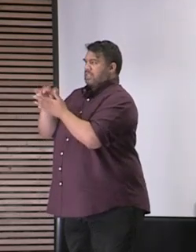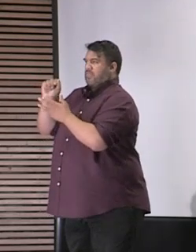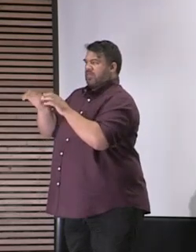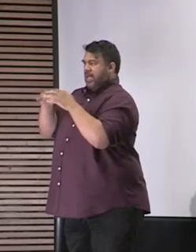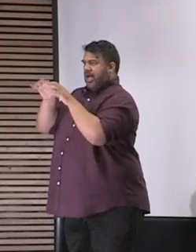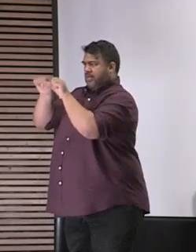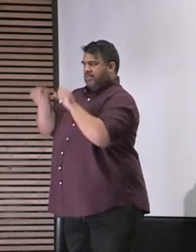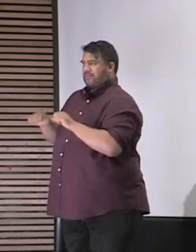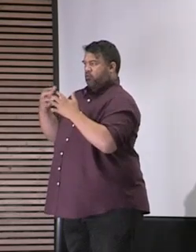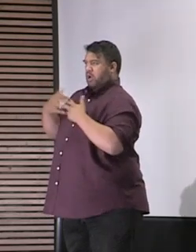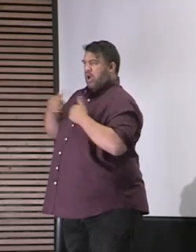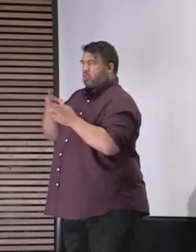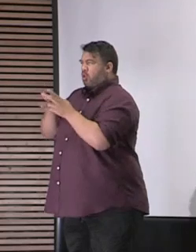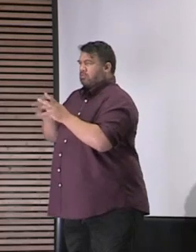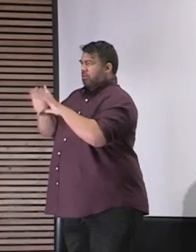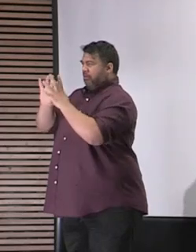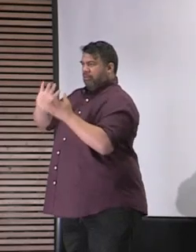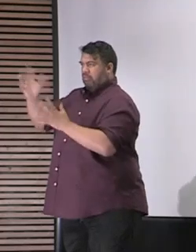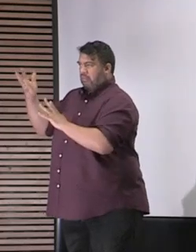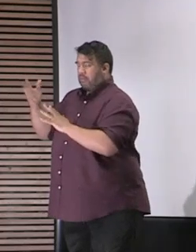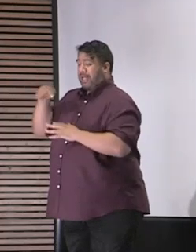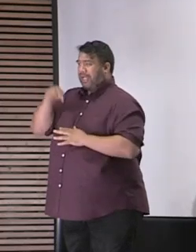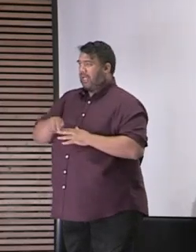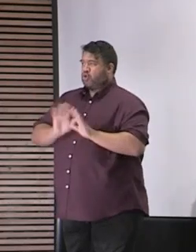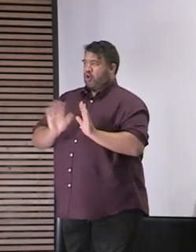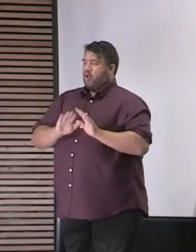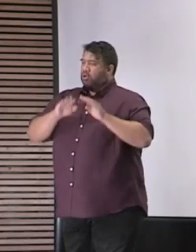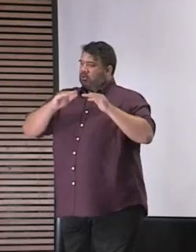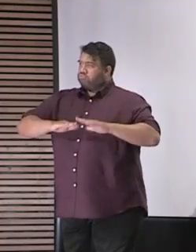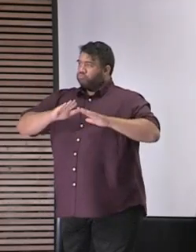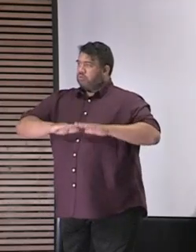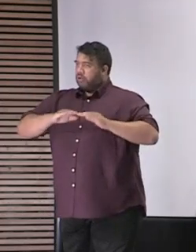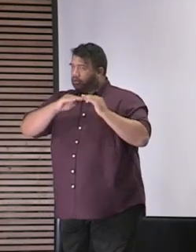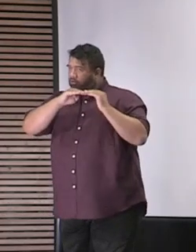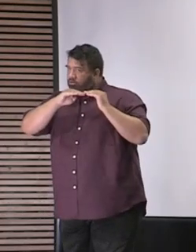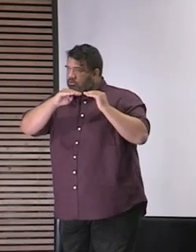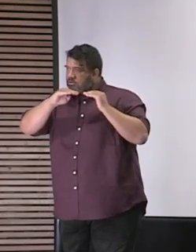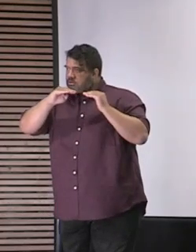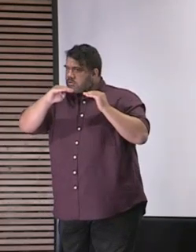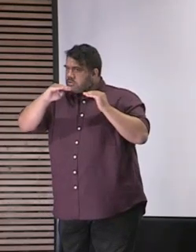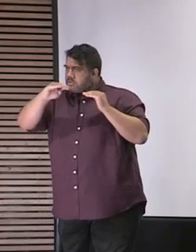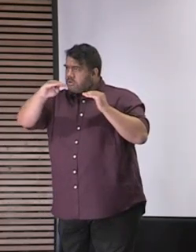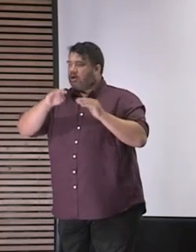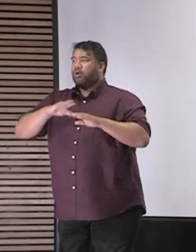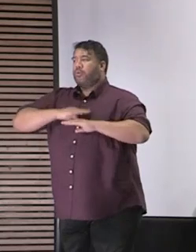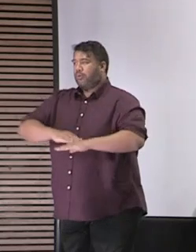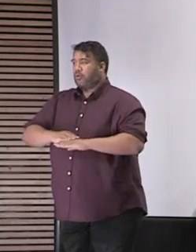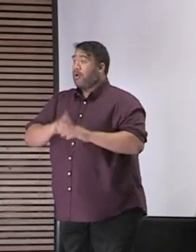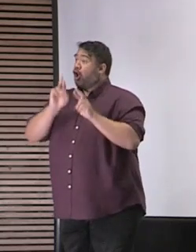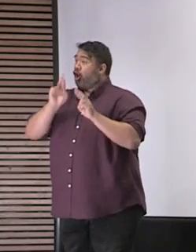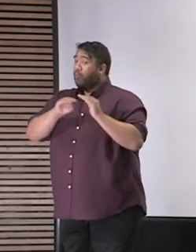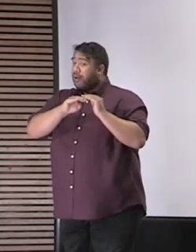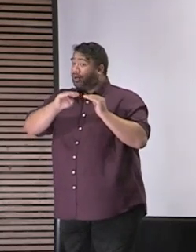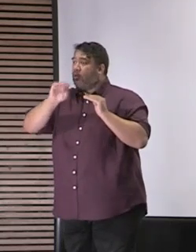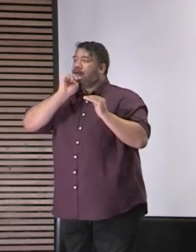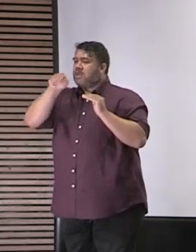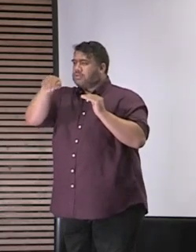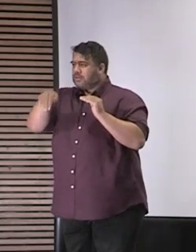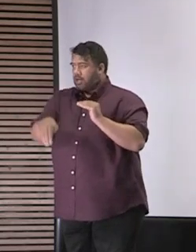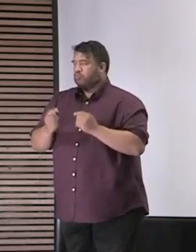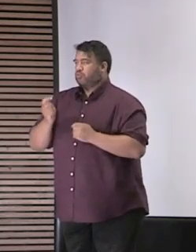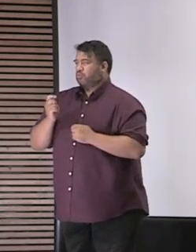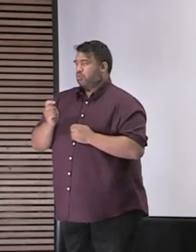últimos días, han sido